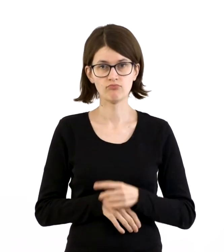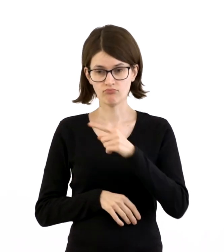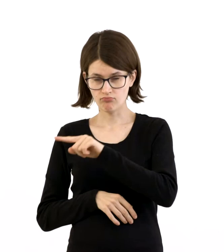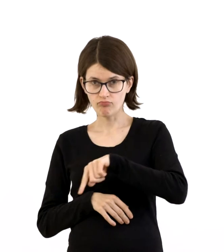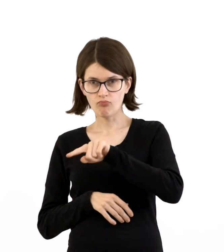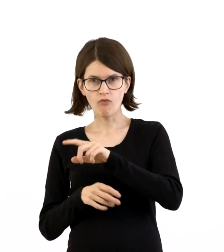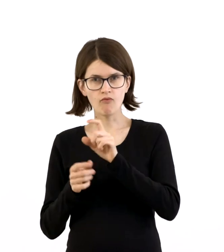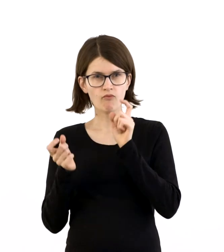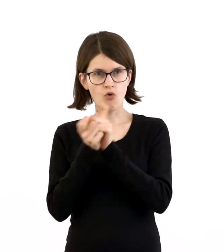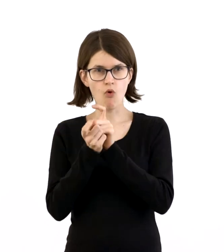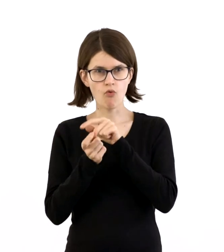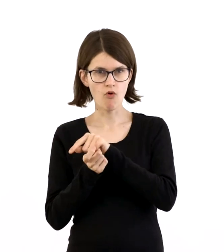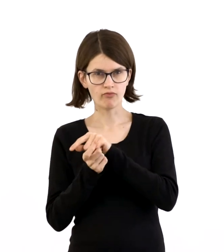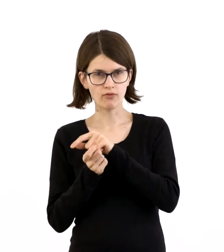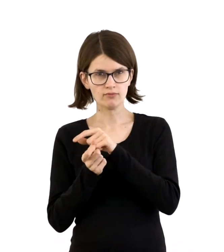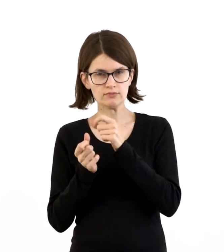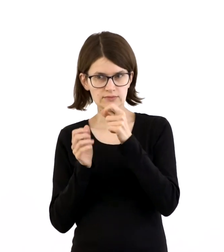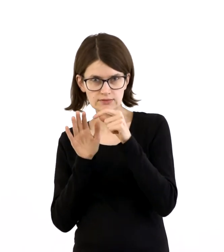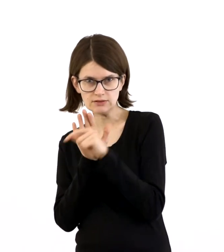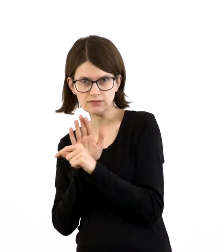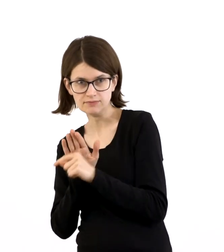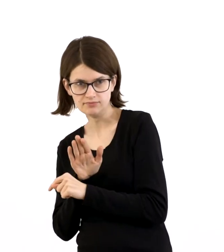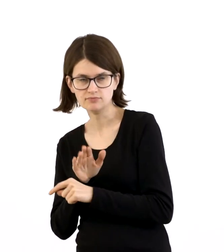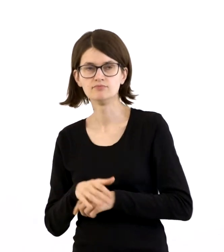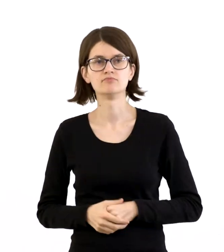Wrogowie przedstawieni są w chwili ucieczki.